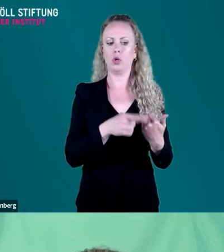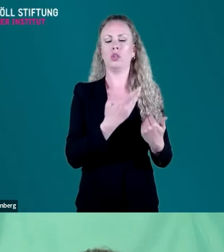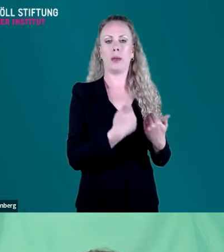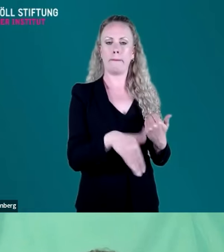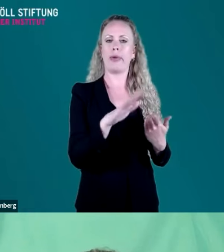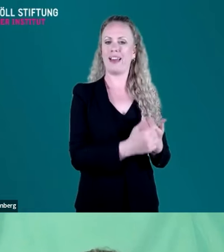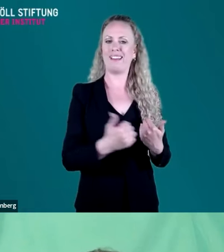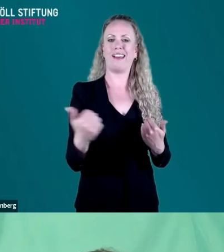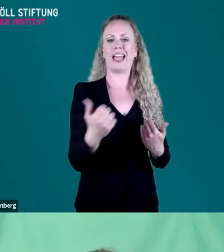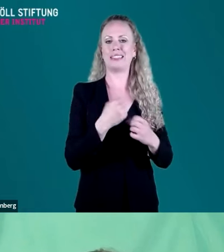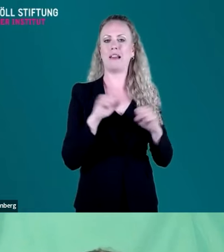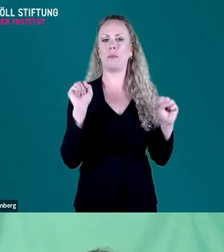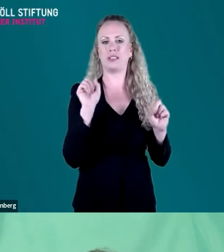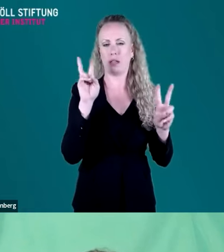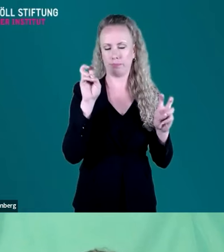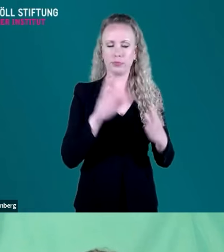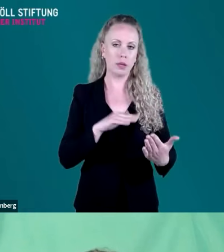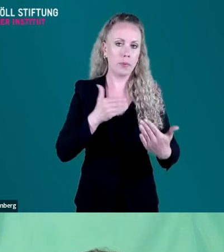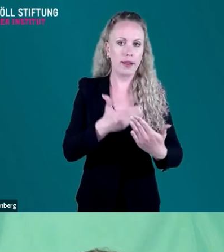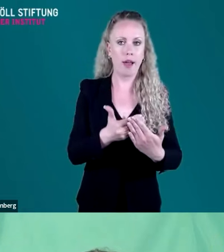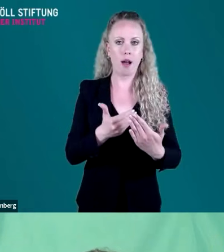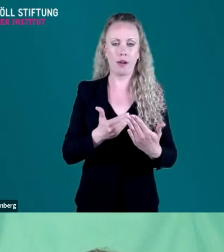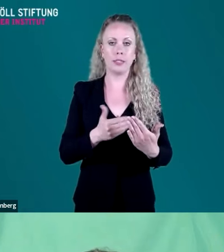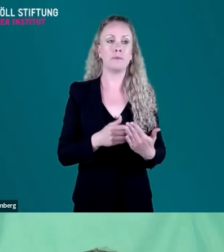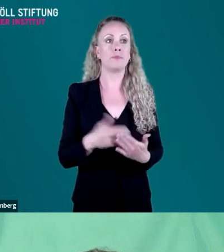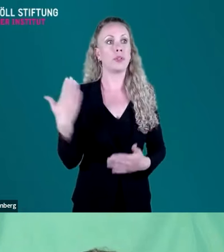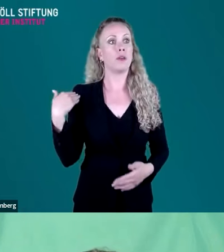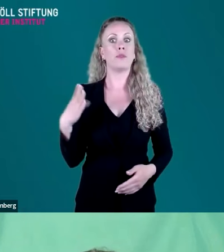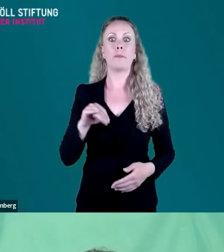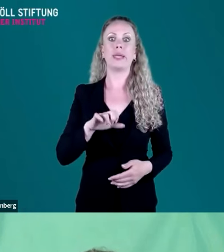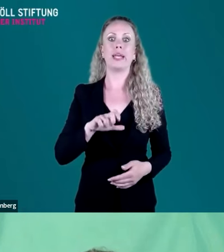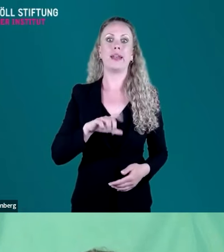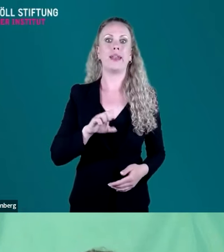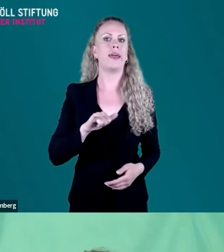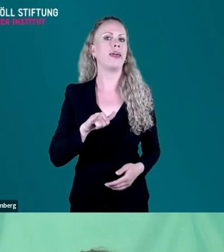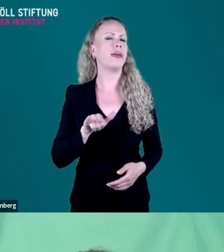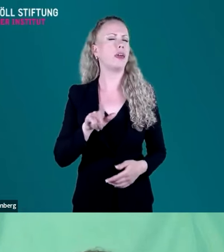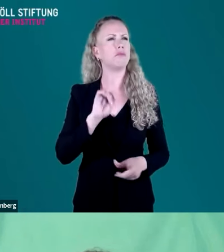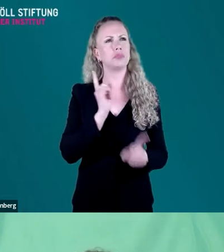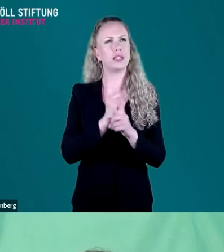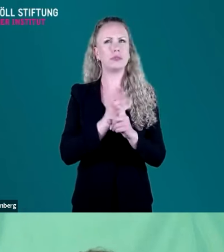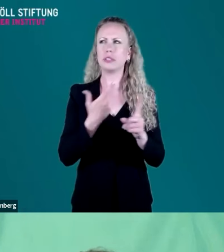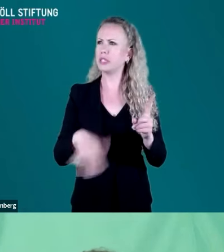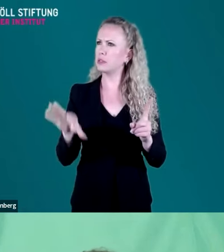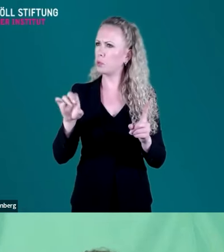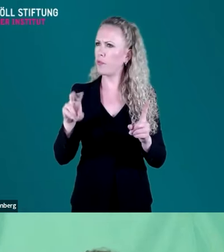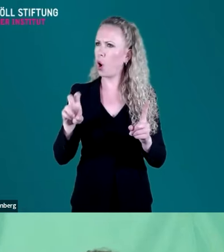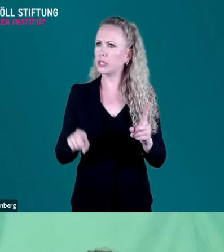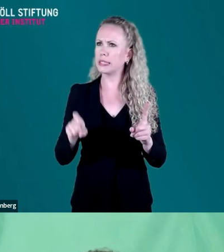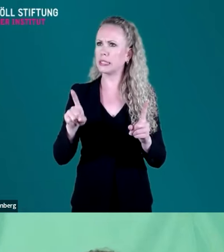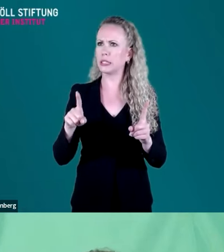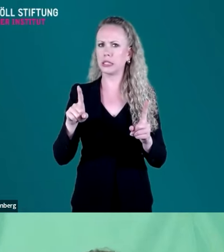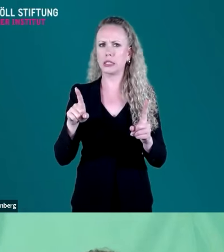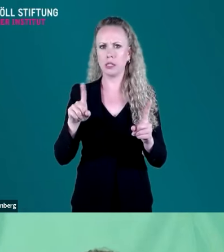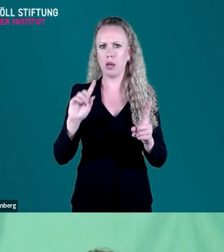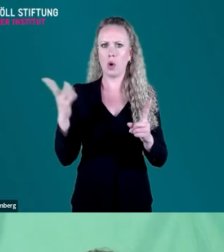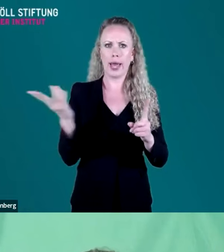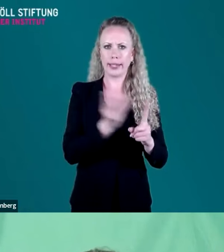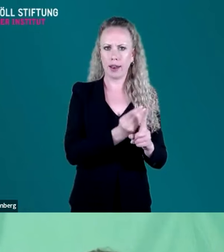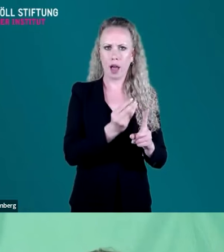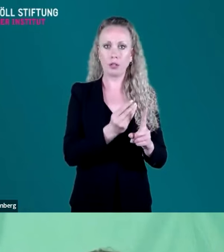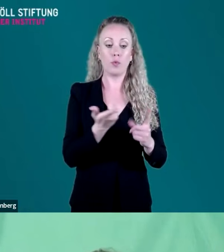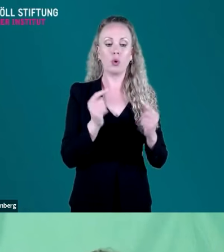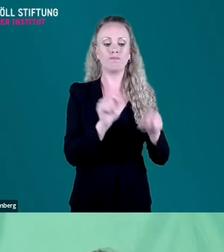Es gab jetzt ja gerade noch ein Treffen von Milei mit ... von Vox ist da, glaube ich, eingeladen worden, in Spanien, wo er sich dann auch quasi kurzgeschlossen hat,